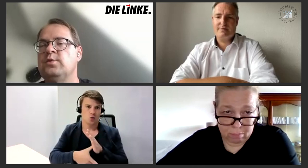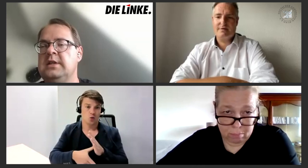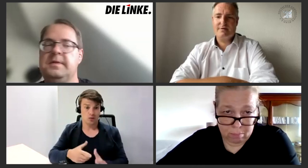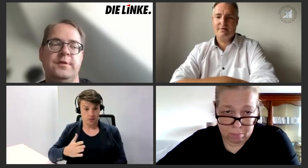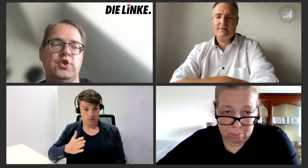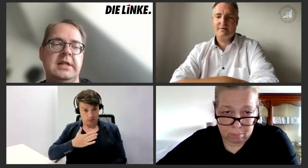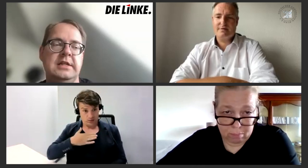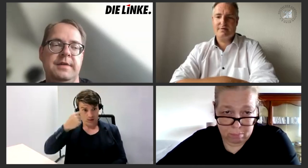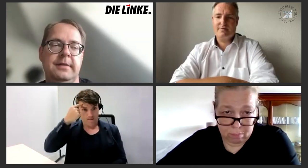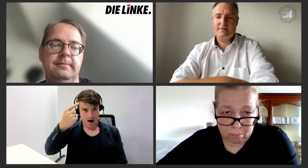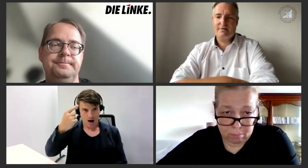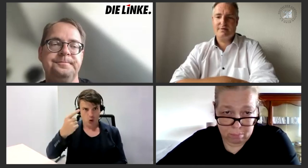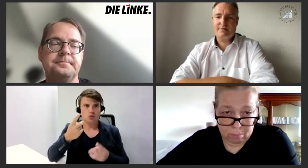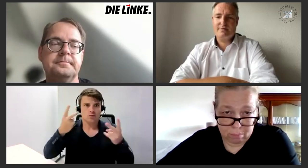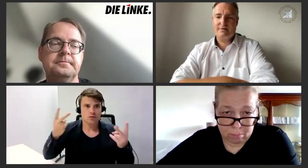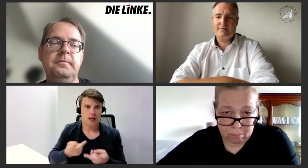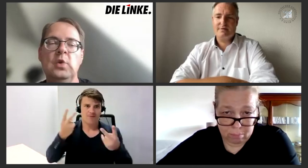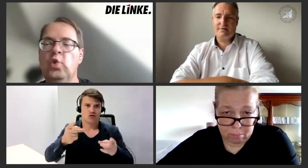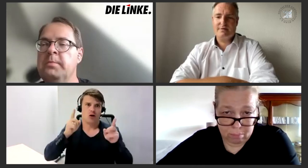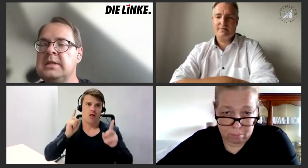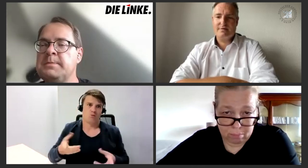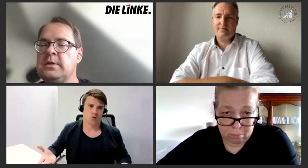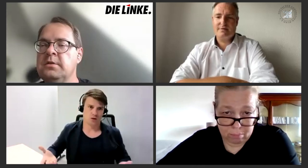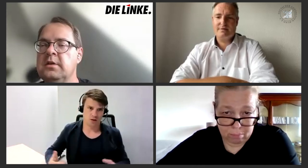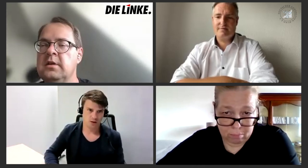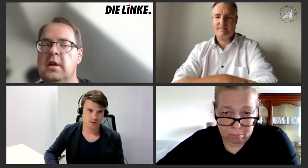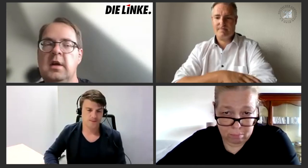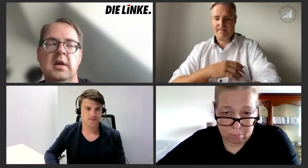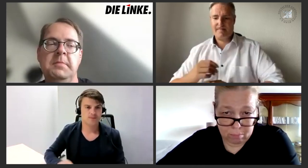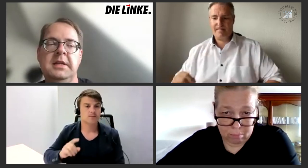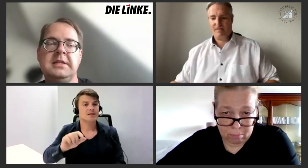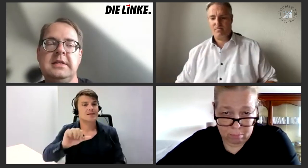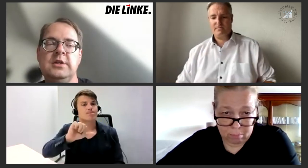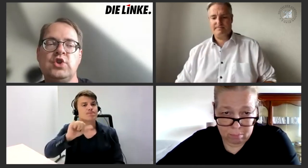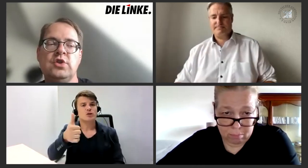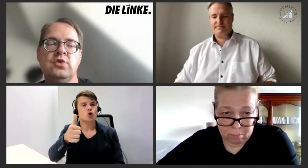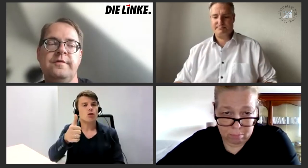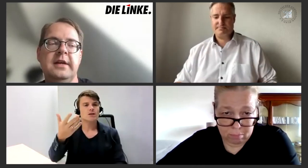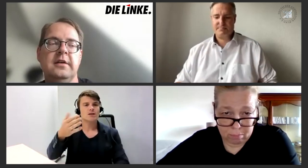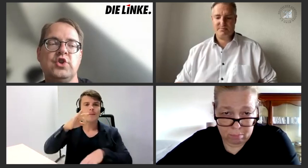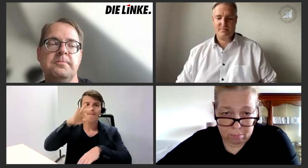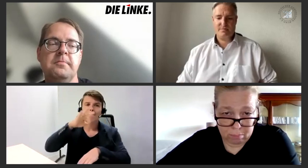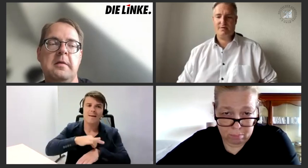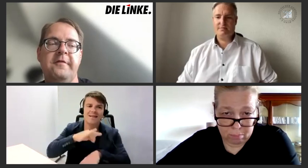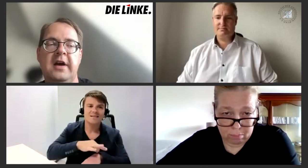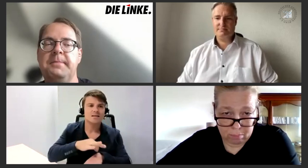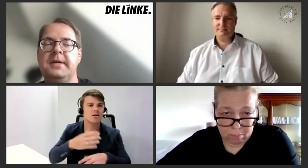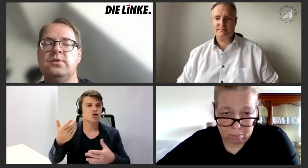nach unserer Auffassung selbstverständlich werden. Um insbesondere medizinischem und